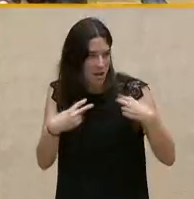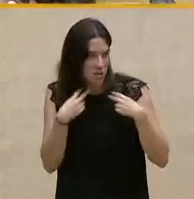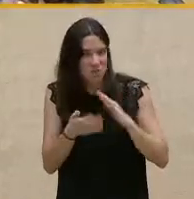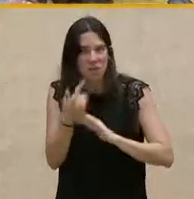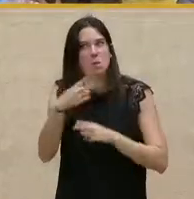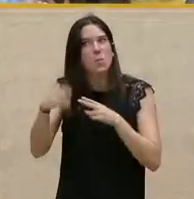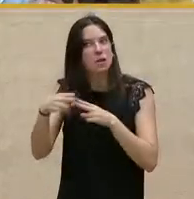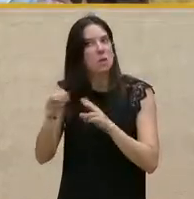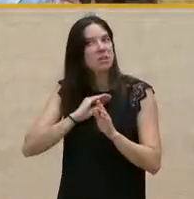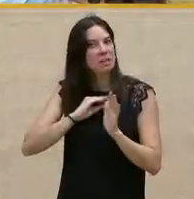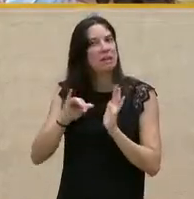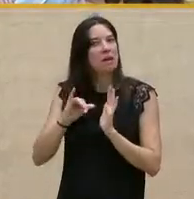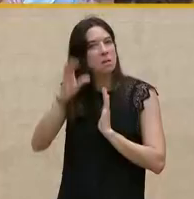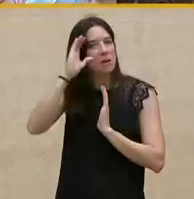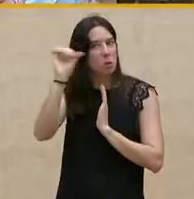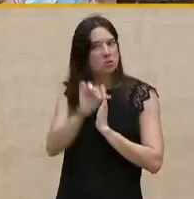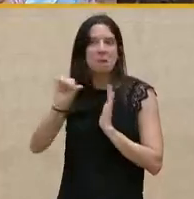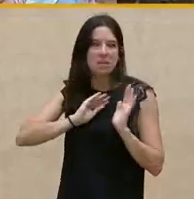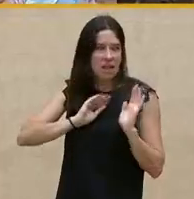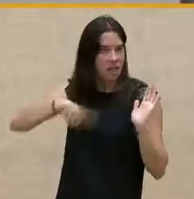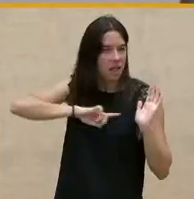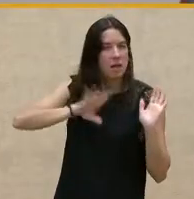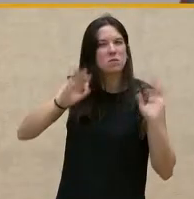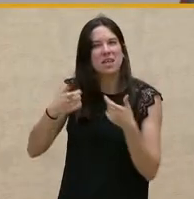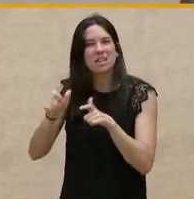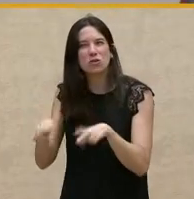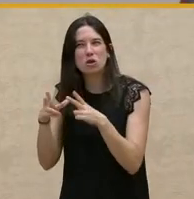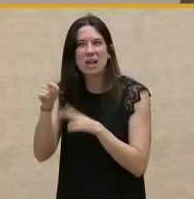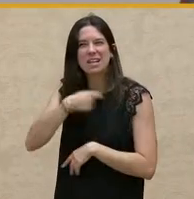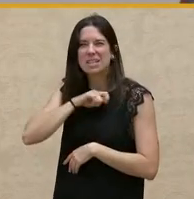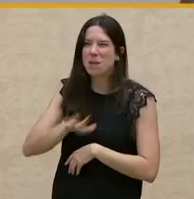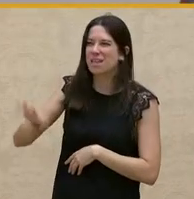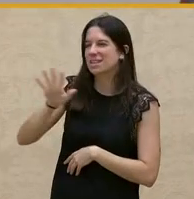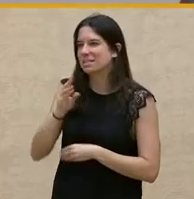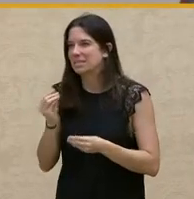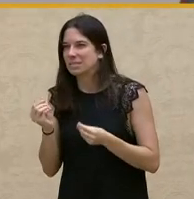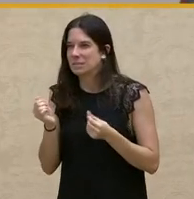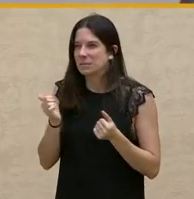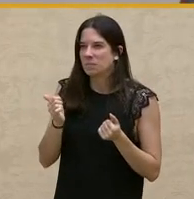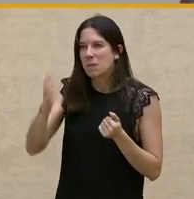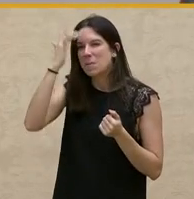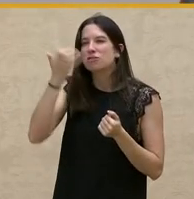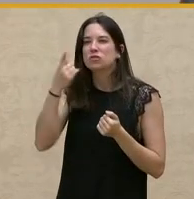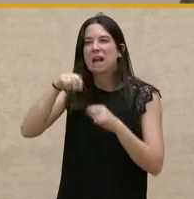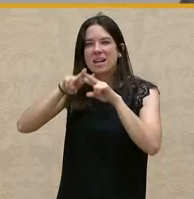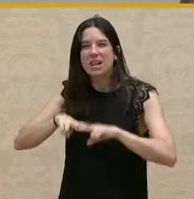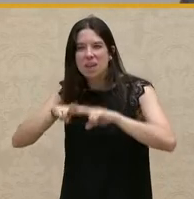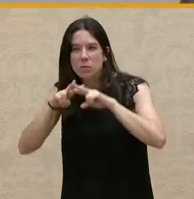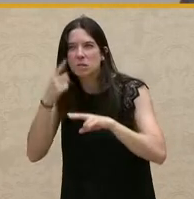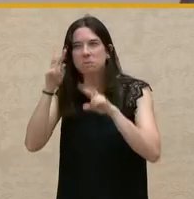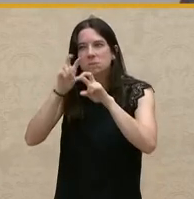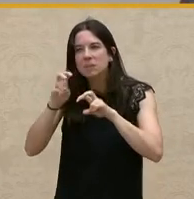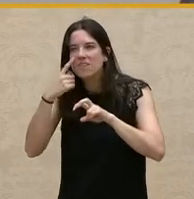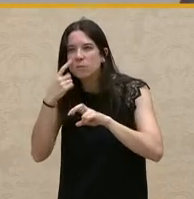de que el sector social en España, supongo que, si nos ponemos a analizar las causas las habrá,